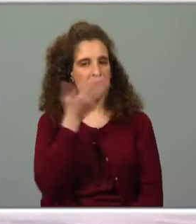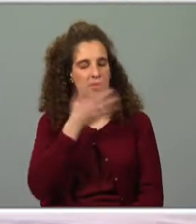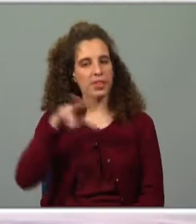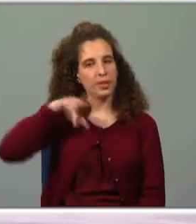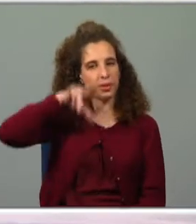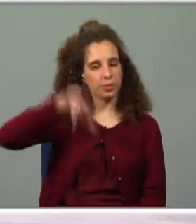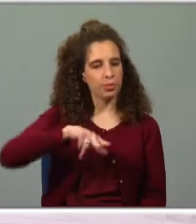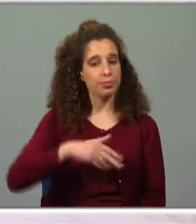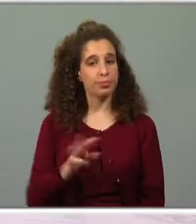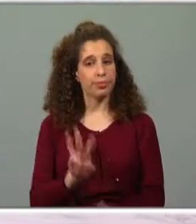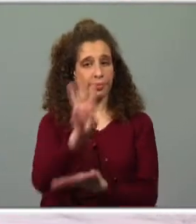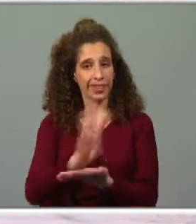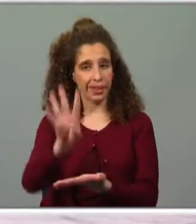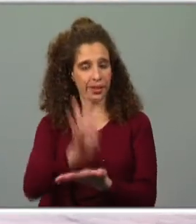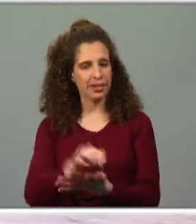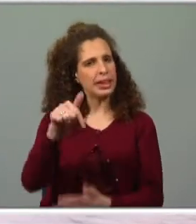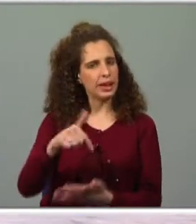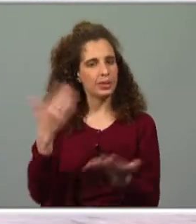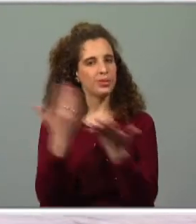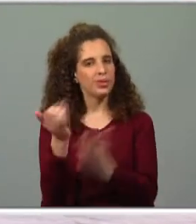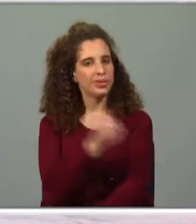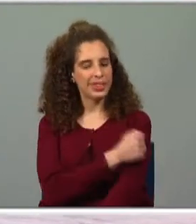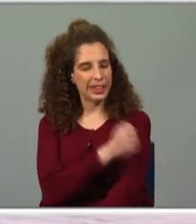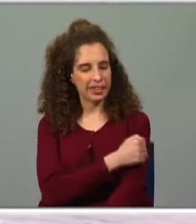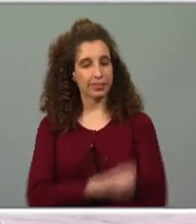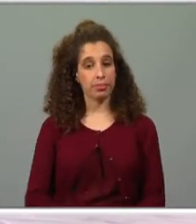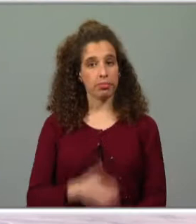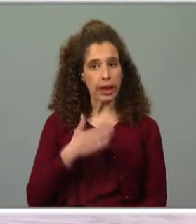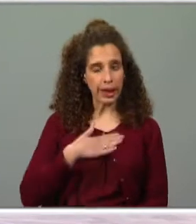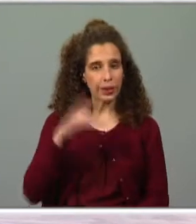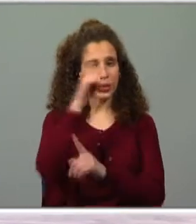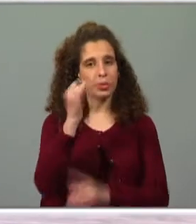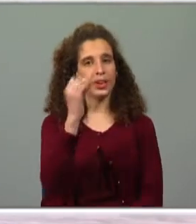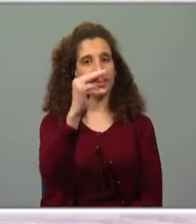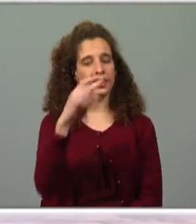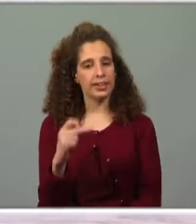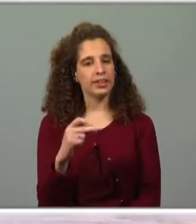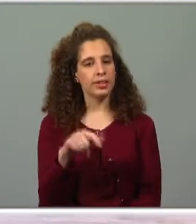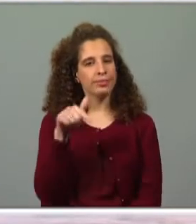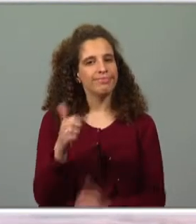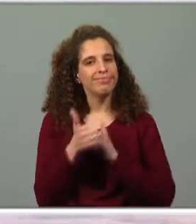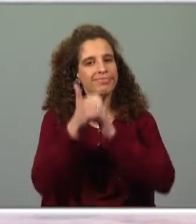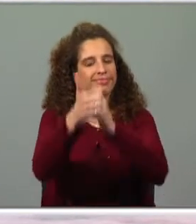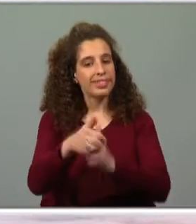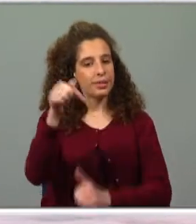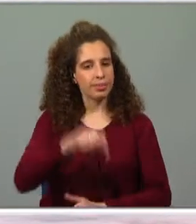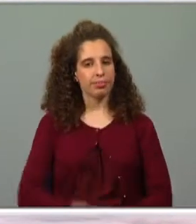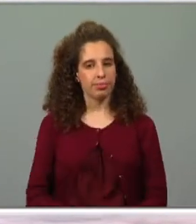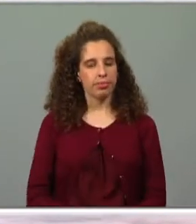bloco de português para terceiro e quartos anos aqui no nosso estudo em 第三和葡萄牙塊在我們這裡學習的第四年 casa eu sou professor a Isa e verdade que acompanhar Todos prontos para 家 我是老師 伊莎是真的一切準備就緒